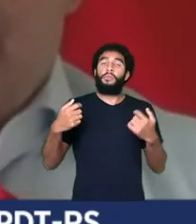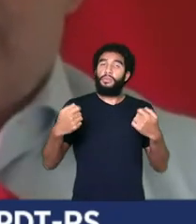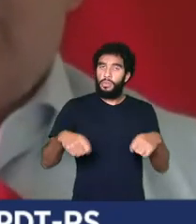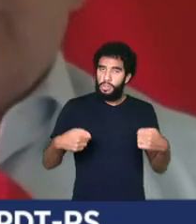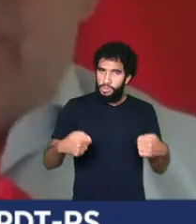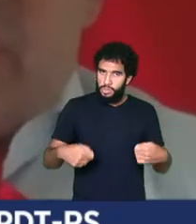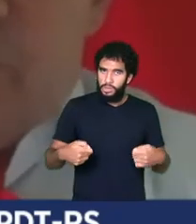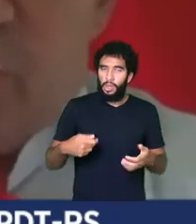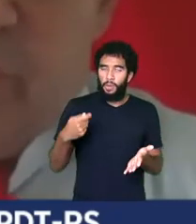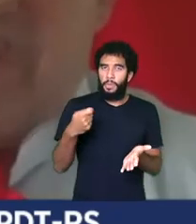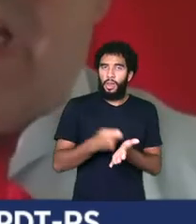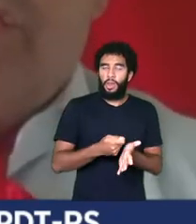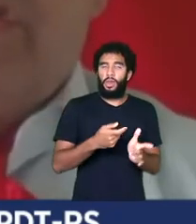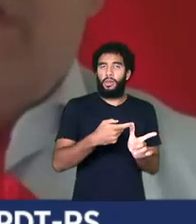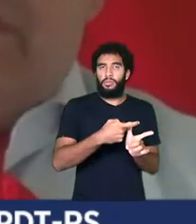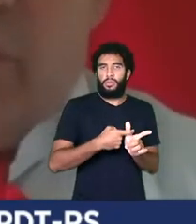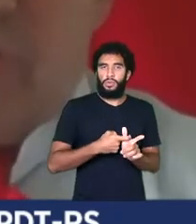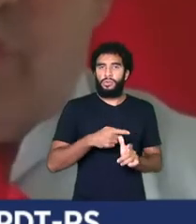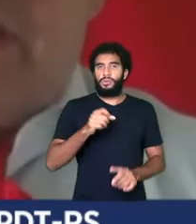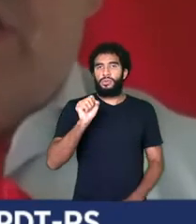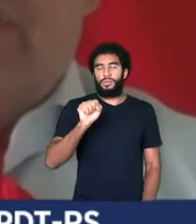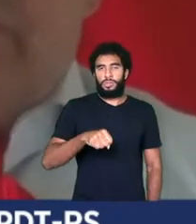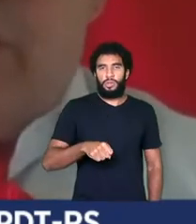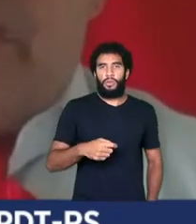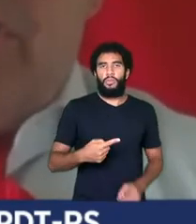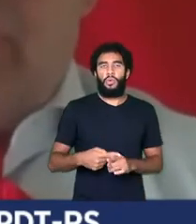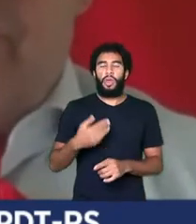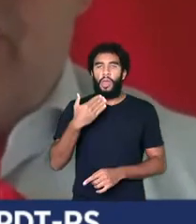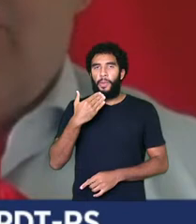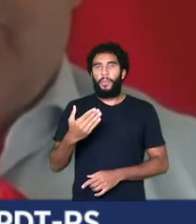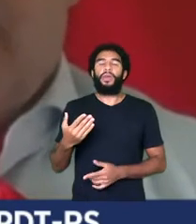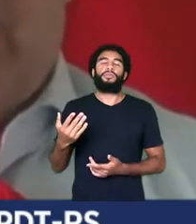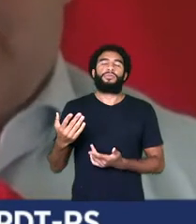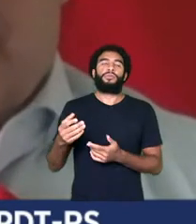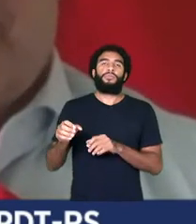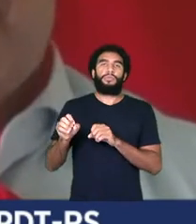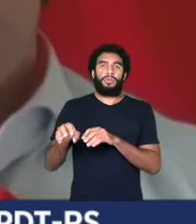ESSA É A RAZÃO QUE NÓS VOTAMOS SIM. PRECISA PAGAR IMPOSTO, PORQUE SE FOSSE CONTRA A SAÚDE, BOM PARA